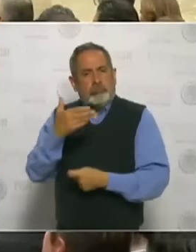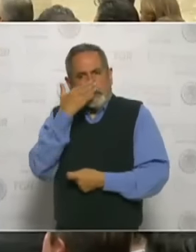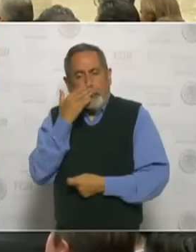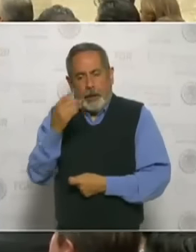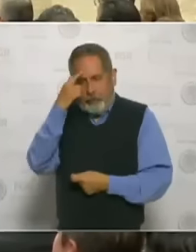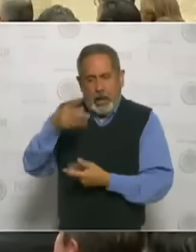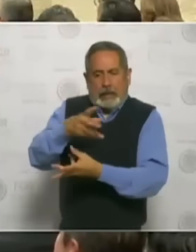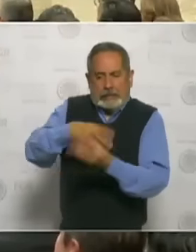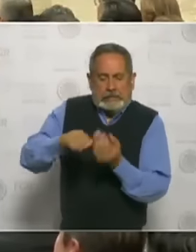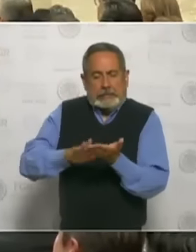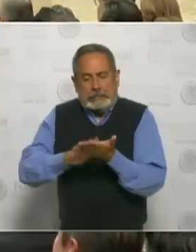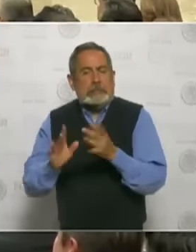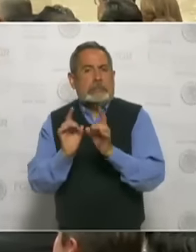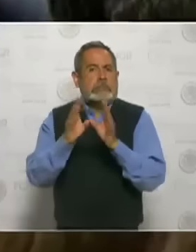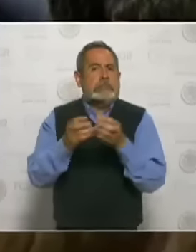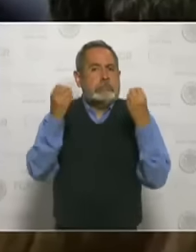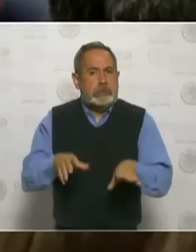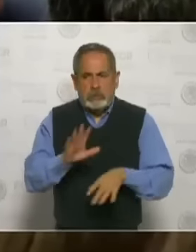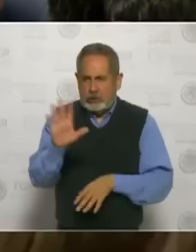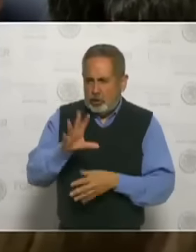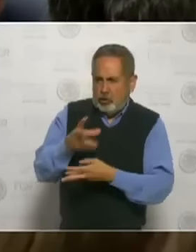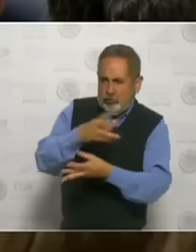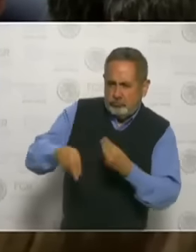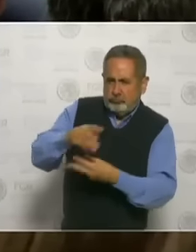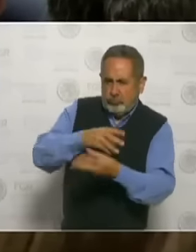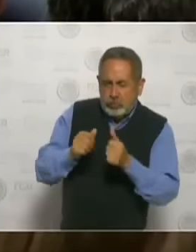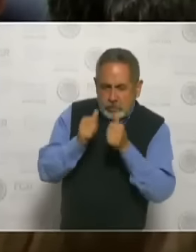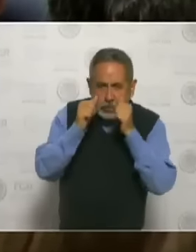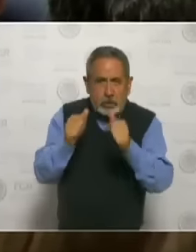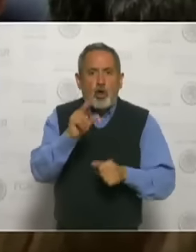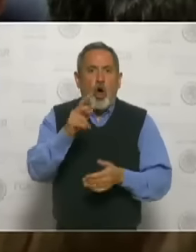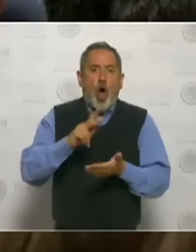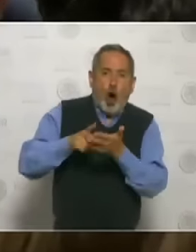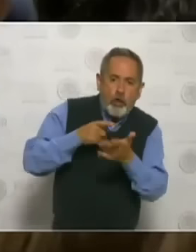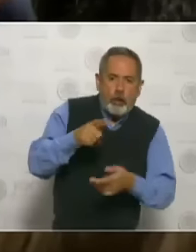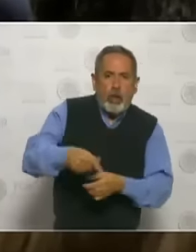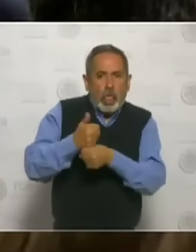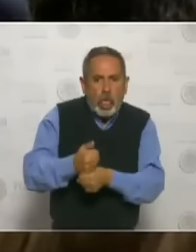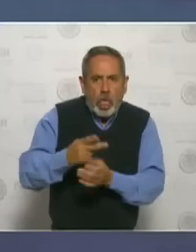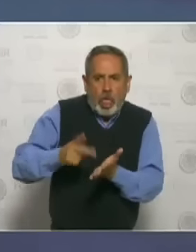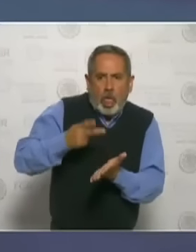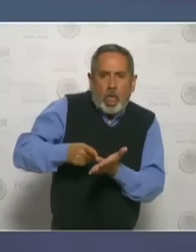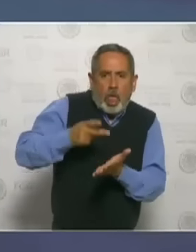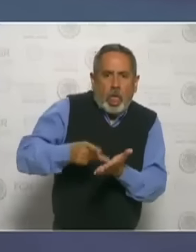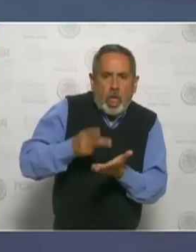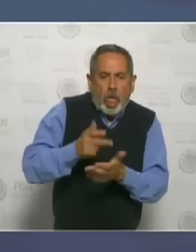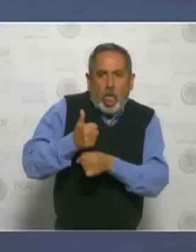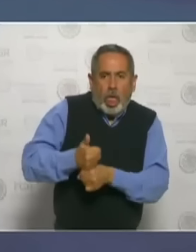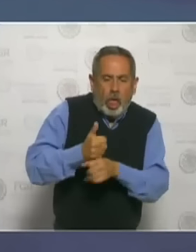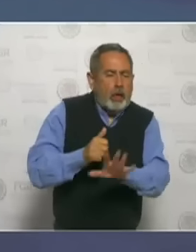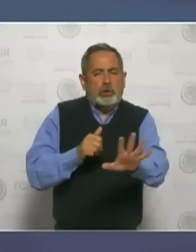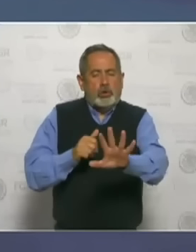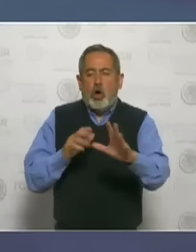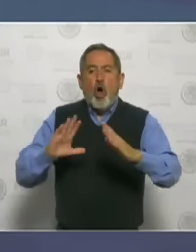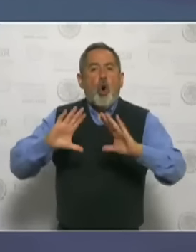daño, erradicar los riesgos de revictimización y restaurar la cuestión comunitaria.